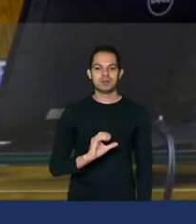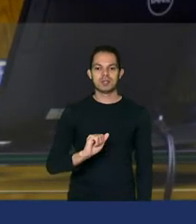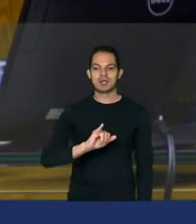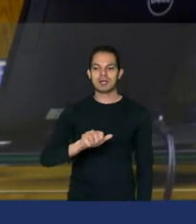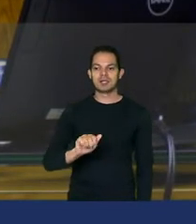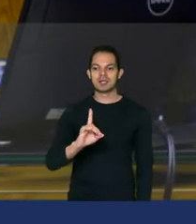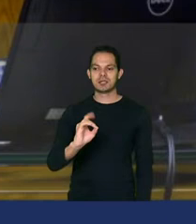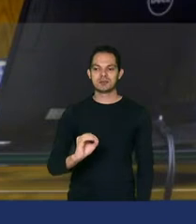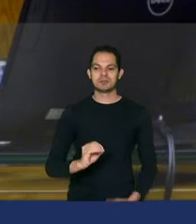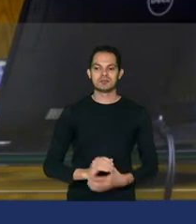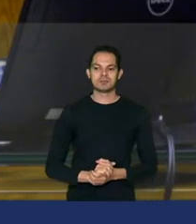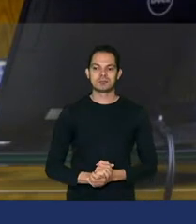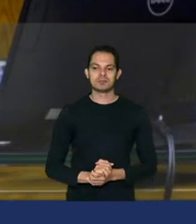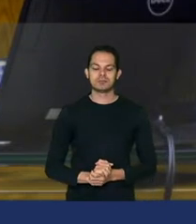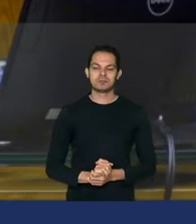BAHIA, COMPANHEIRO CLÁUDIO